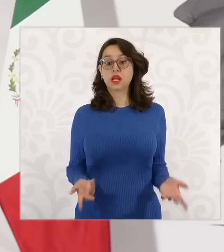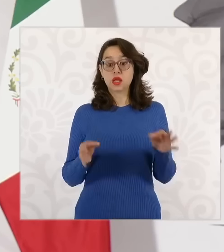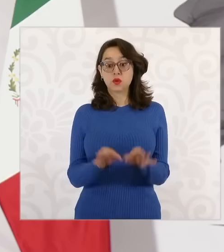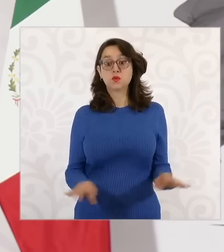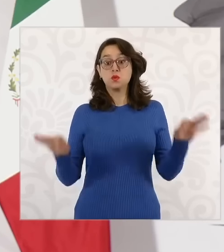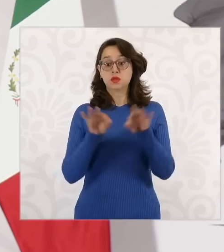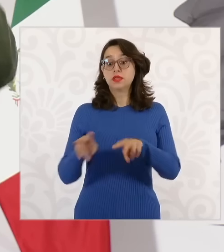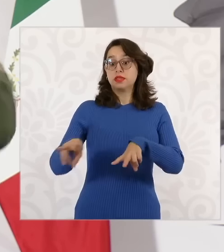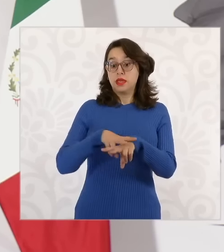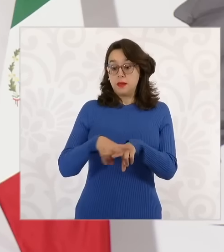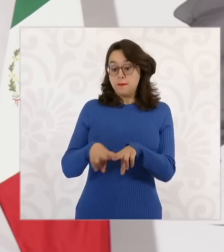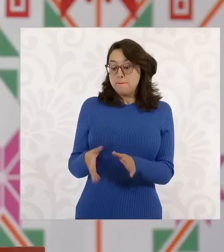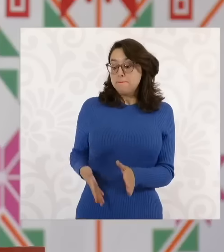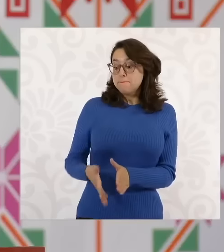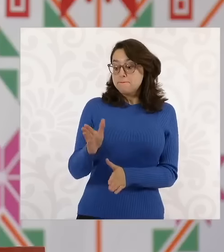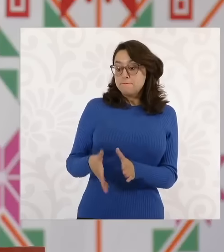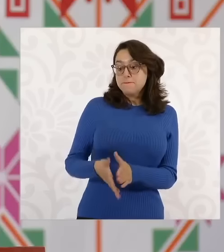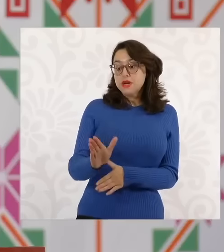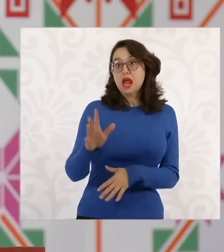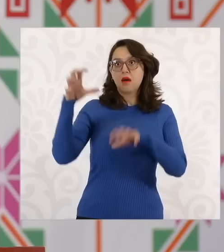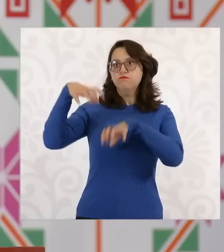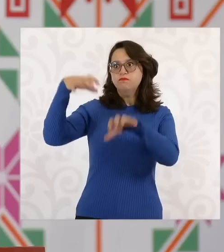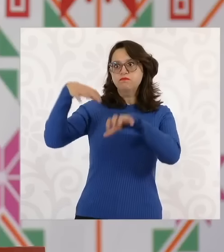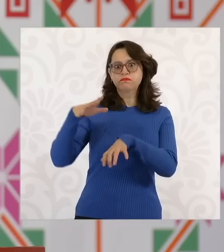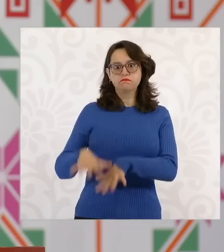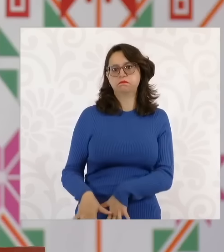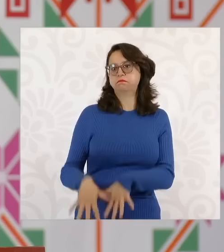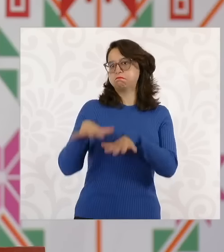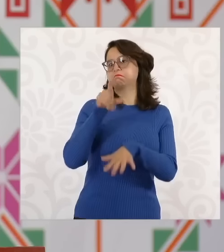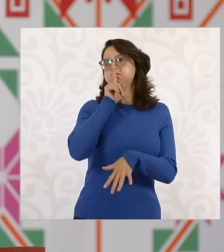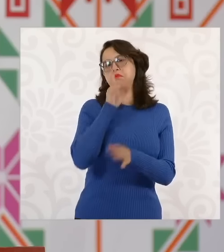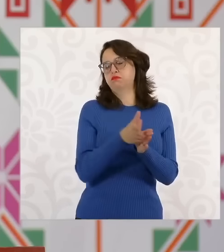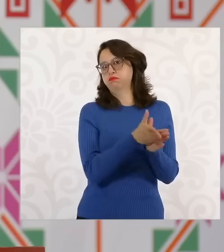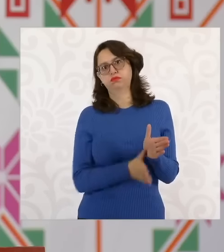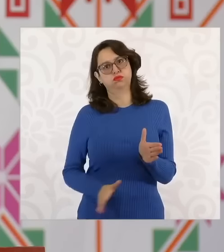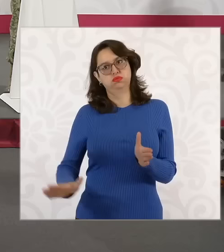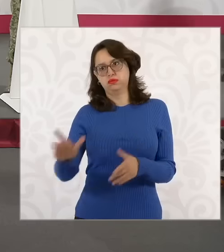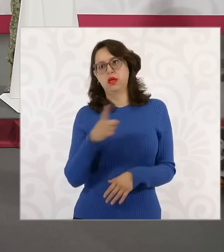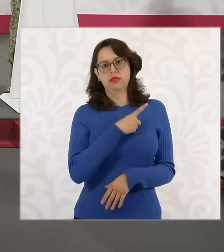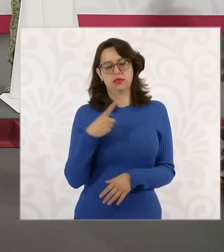sino que permitamos el flujo hídrico. También estamos ya armando muros de contención. Si